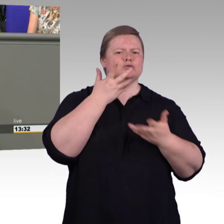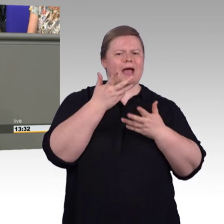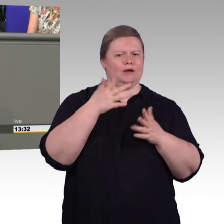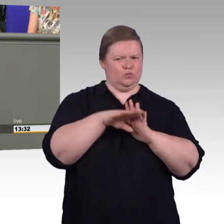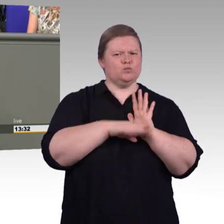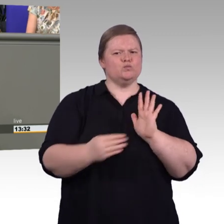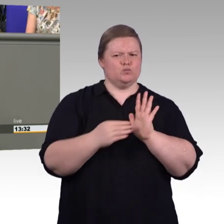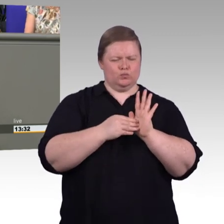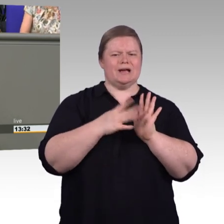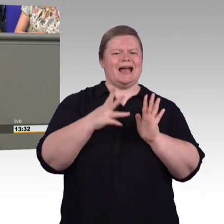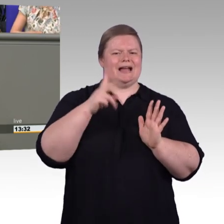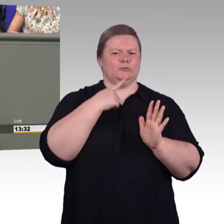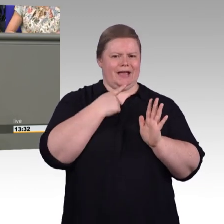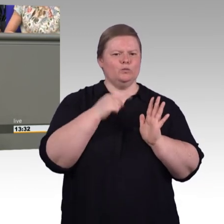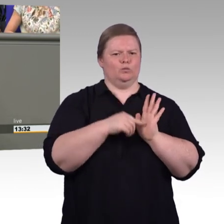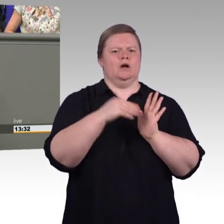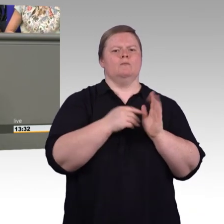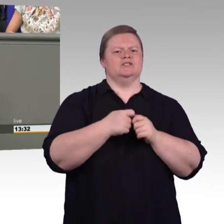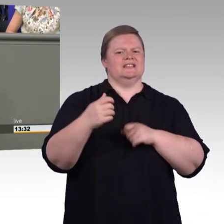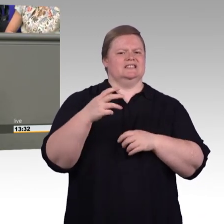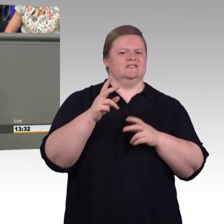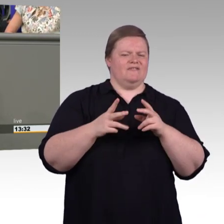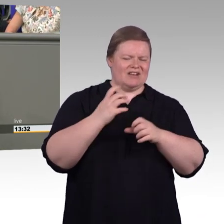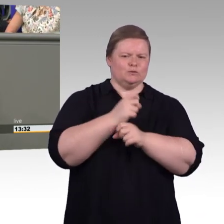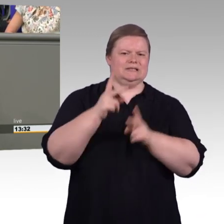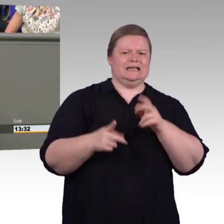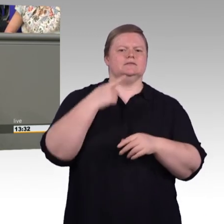dem Wohl des Kindes verpflichtet. Jetzt müssen Sie doch eine Frage beantworten